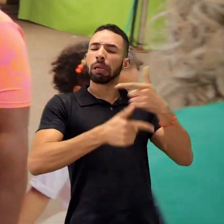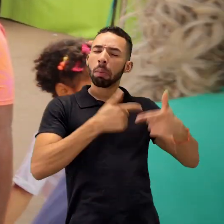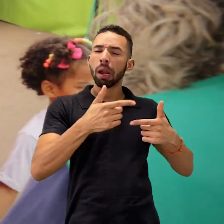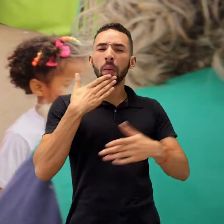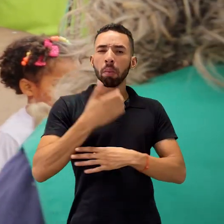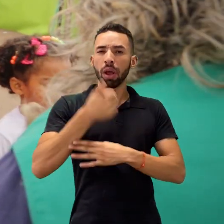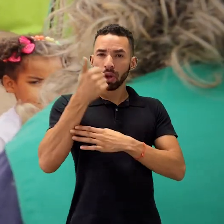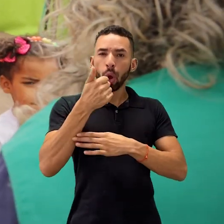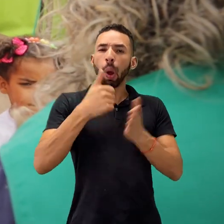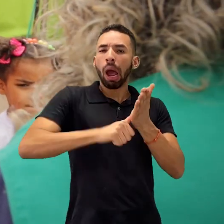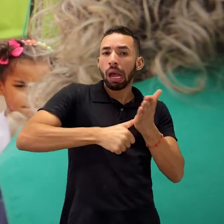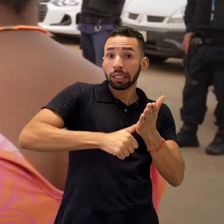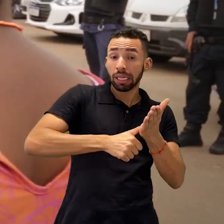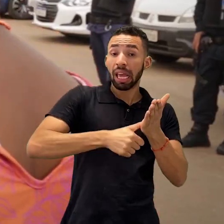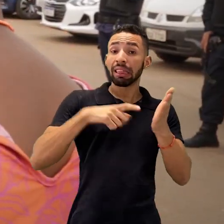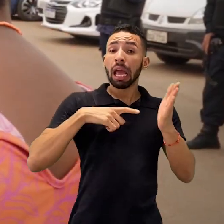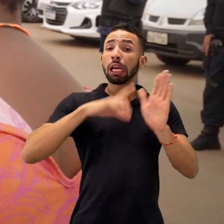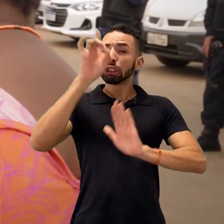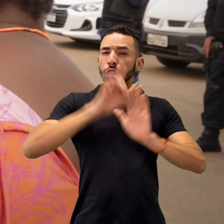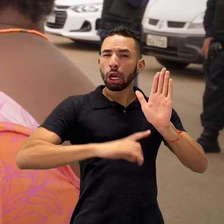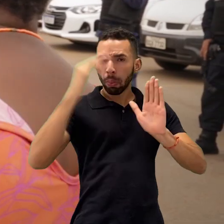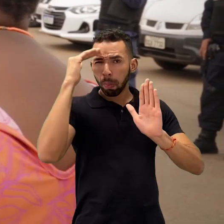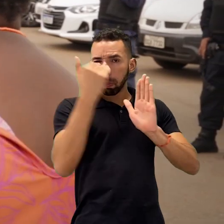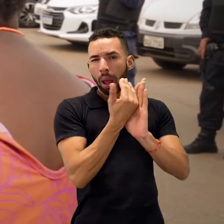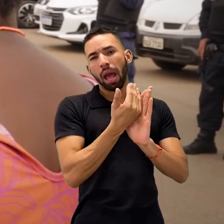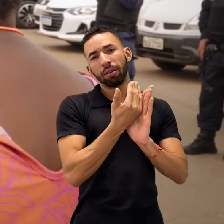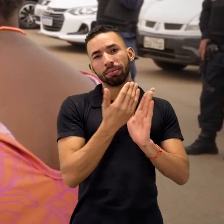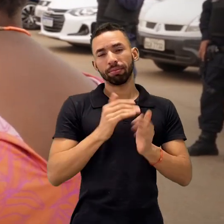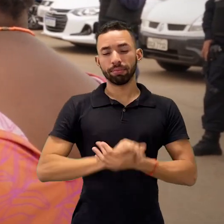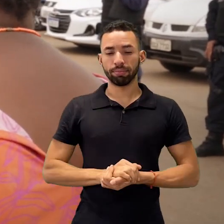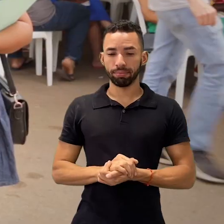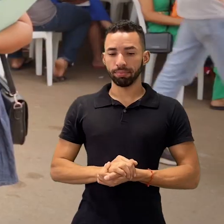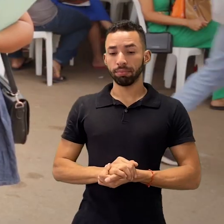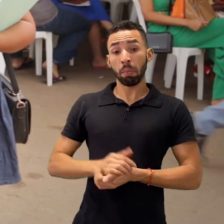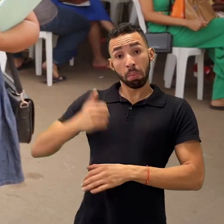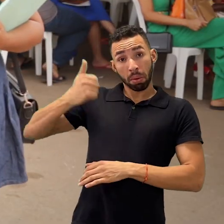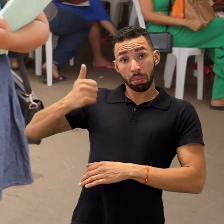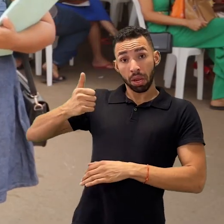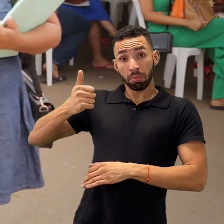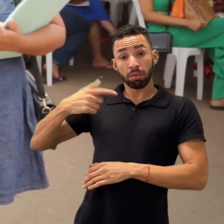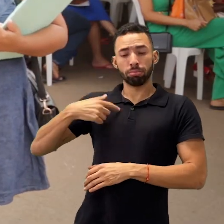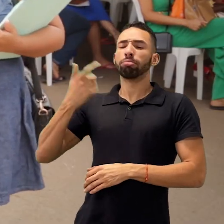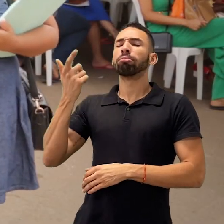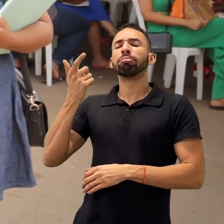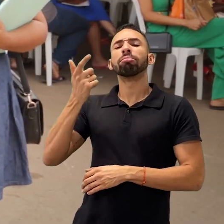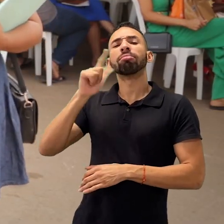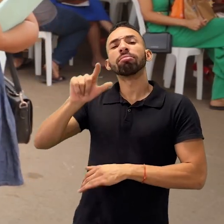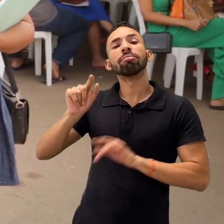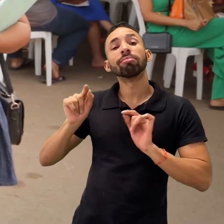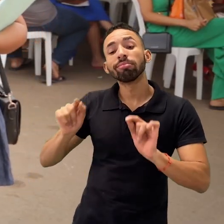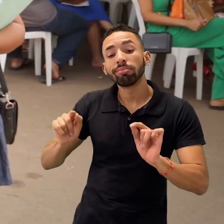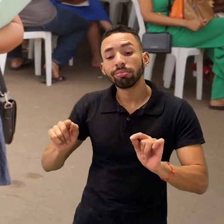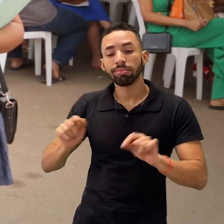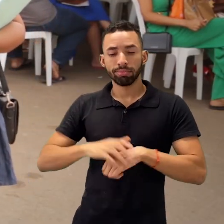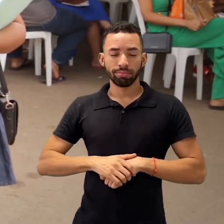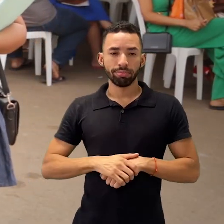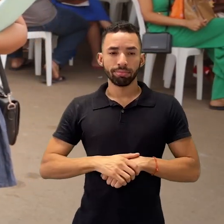Com RG, eu tenho todos os meus direitos. Primeiro deu para fazer o negócio de